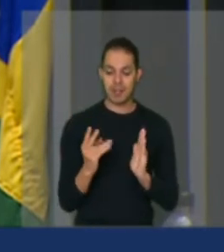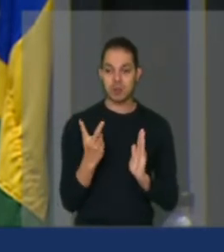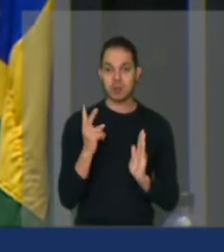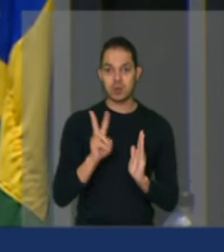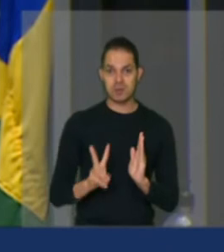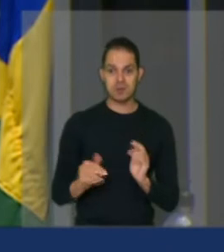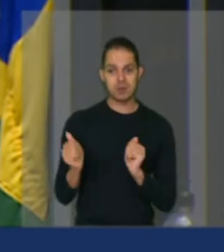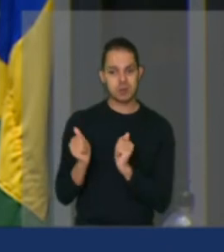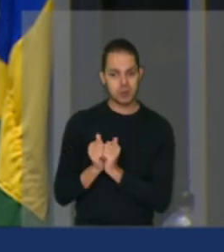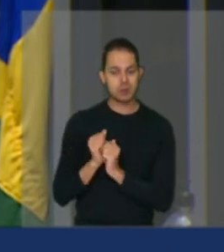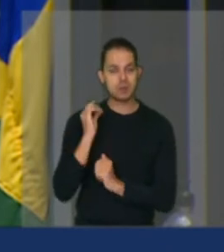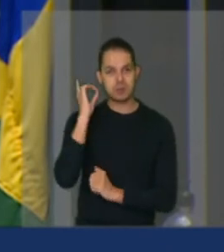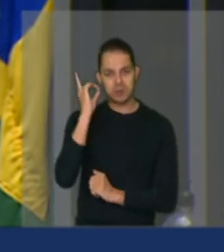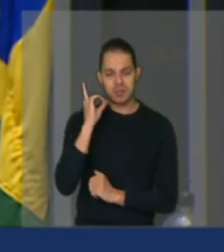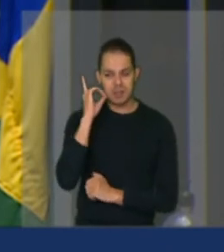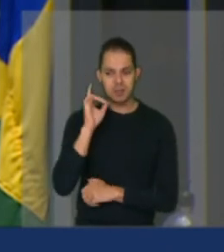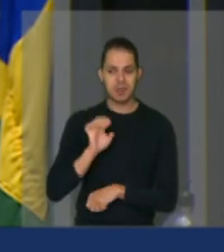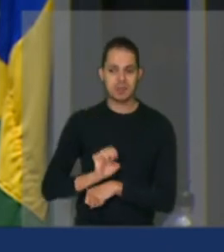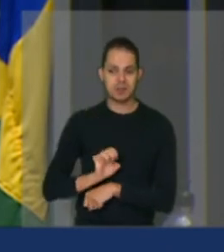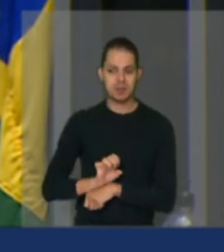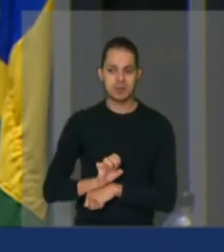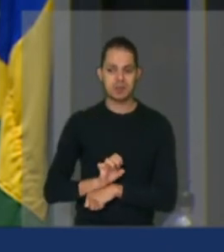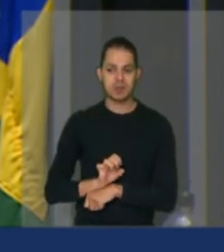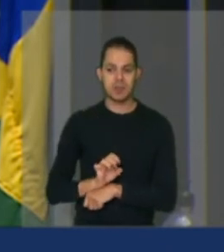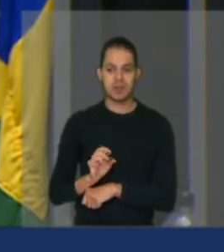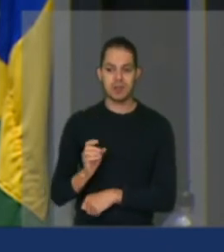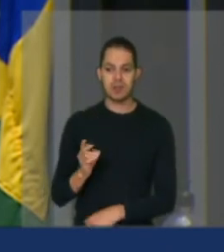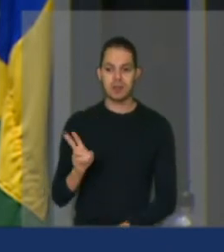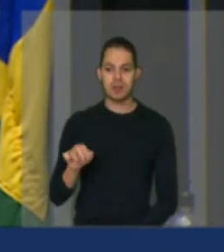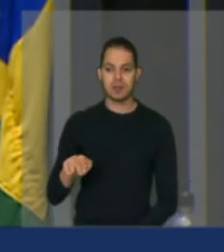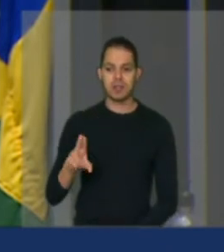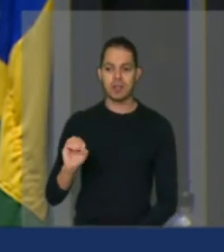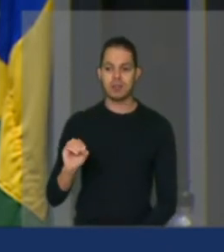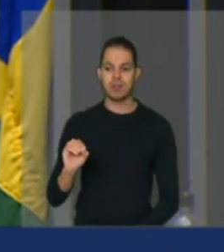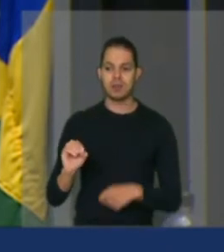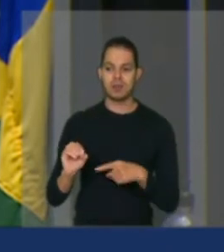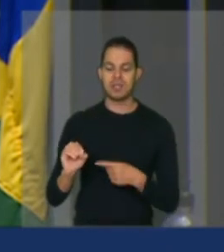COMO DEPUTADO ESTADUAL, O BRUNO FOI SECRETÁRIO DE ESTADO DO MEIO AMBIENTE .